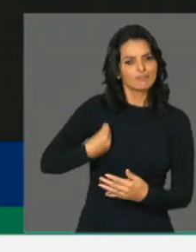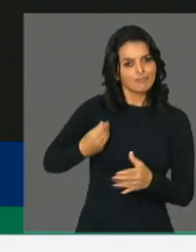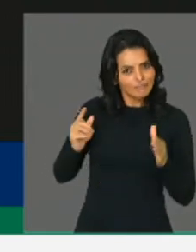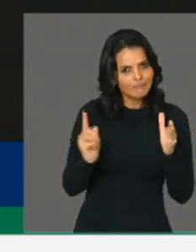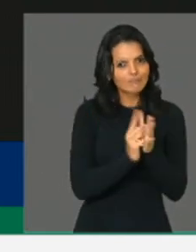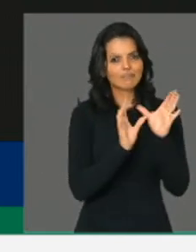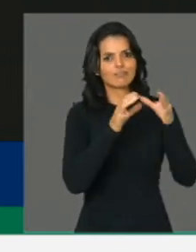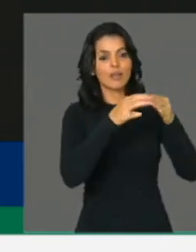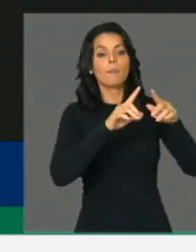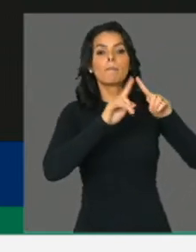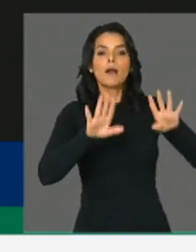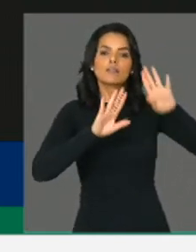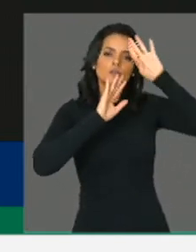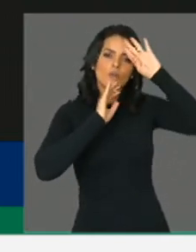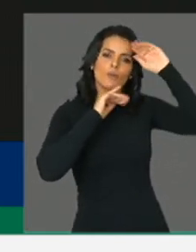QUE FEZ AÍ COM... COM MUITA SABEDORIA AÍ INCLUIU AS